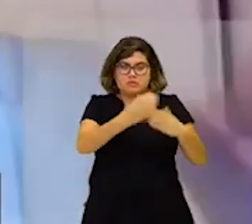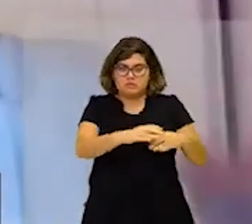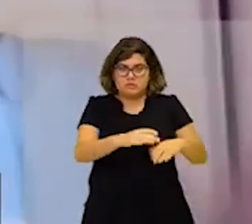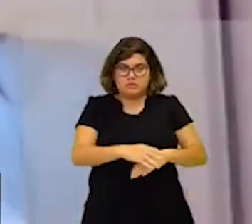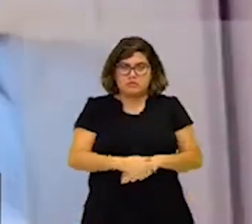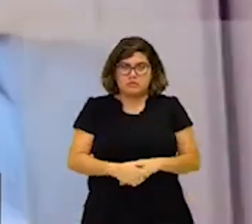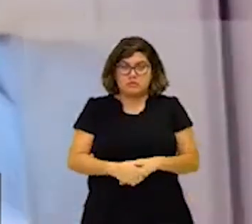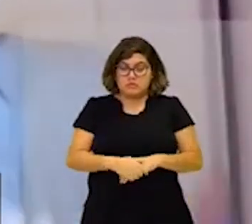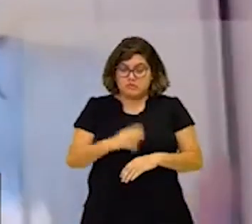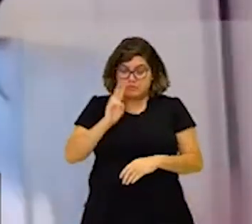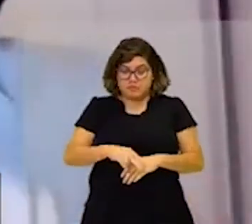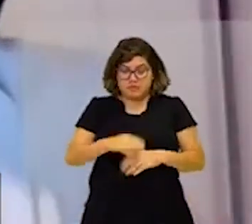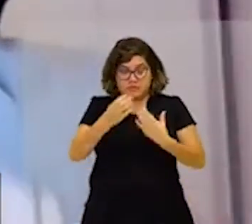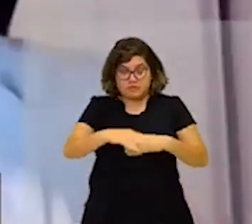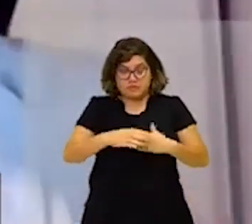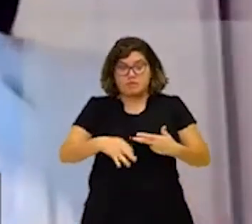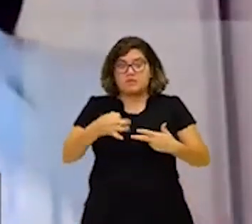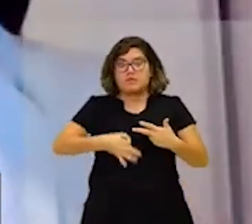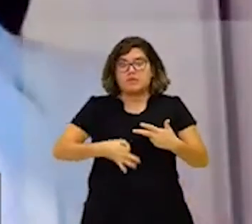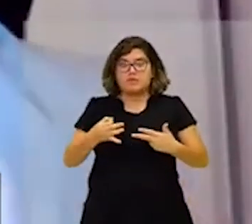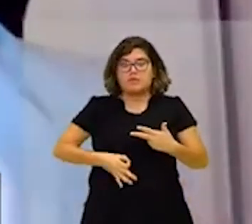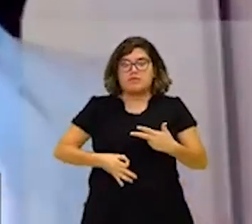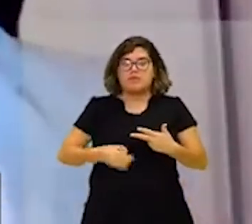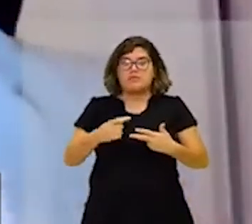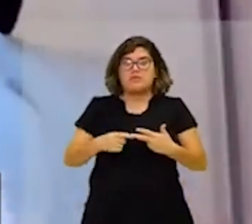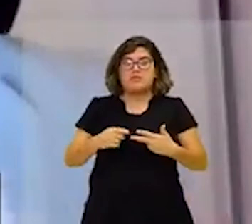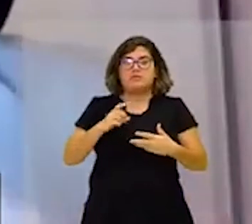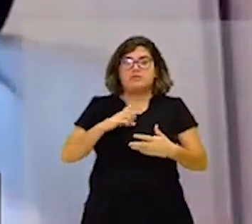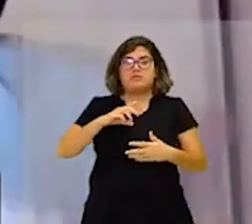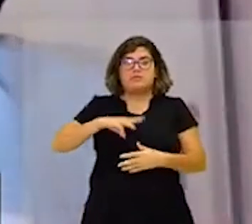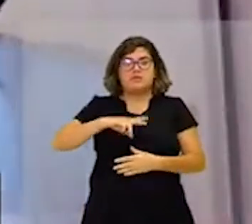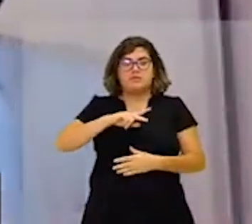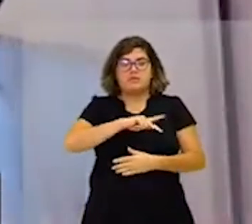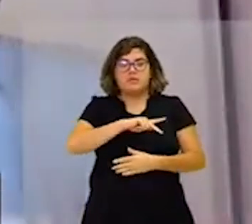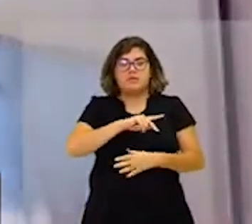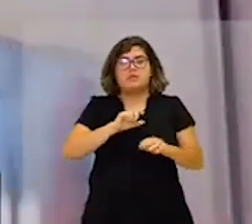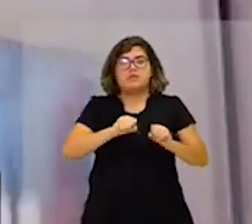no sistema de Justiça especial poder judiciário Ministério Público Defensoria Pública com turmas